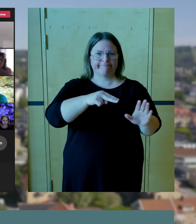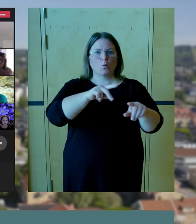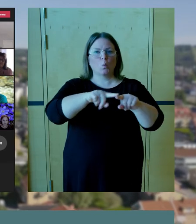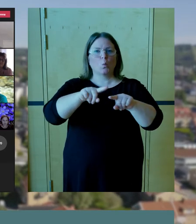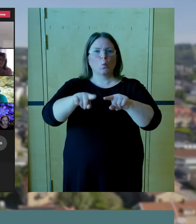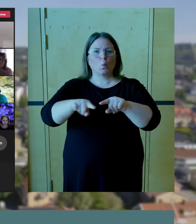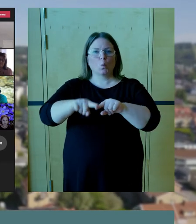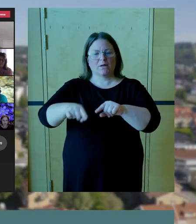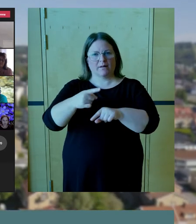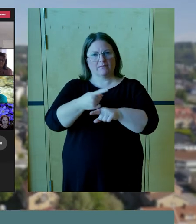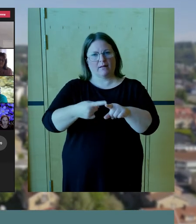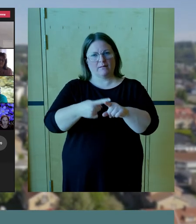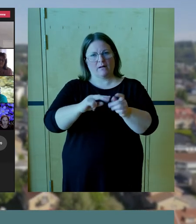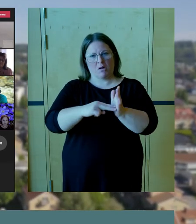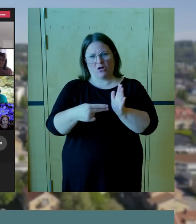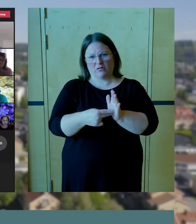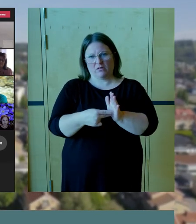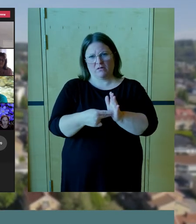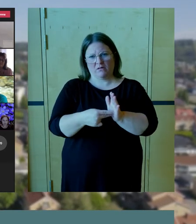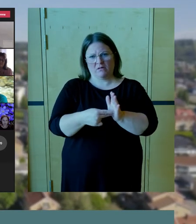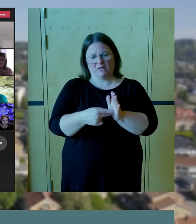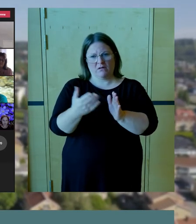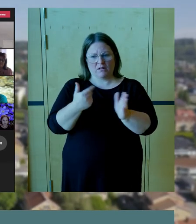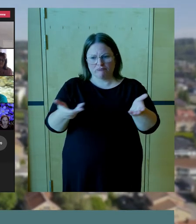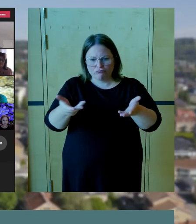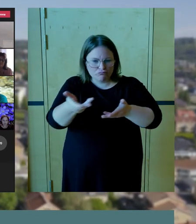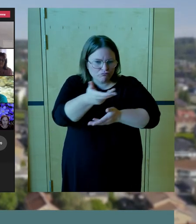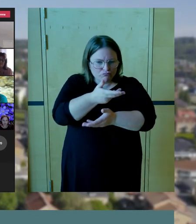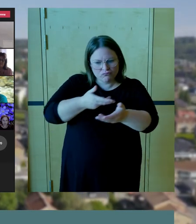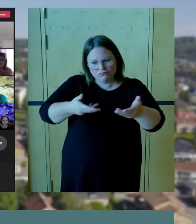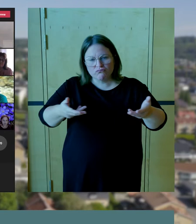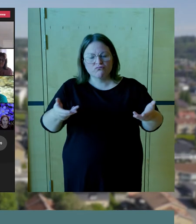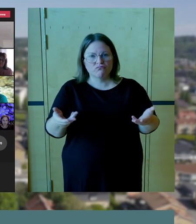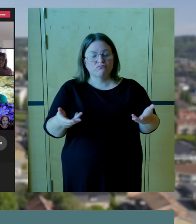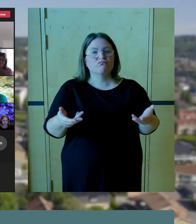Då kan samordnas där intressant Sen finns det intressant